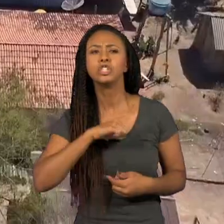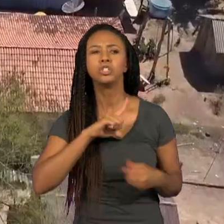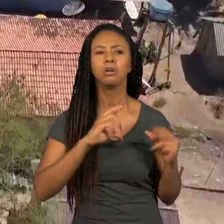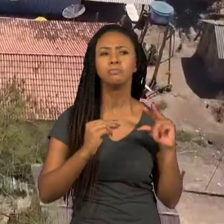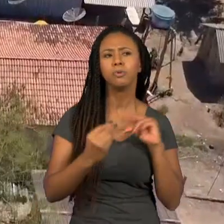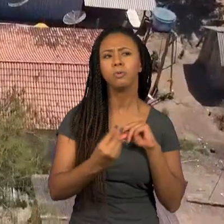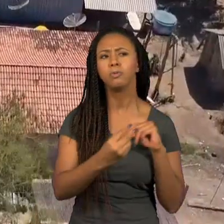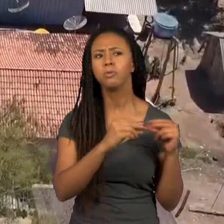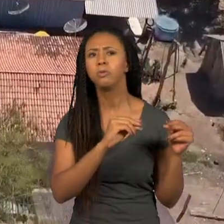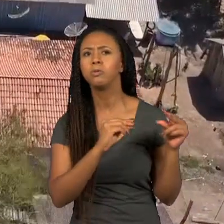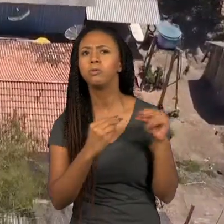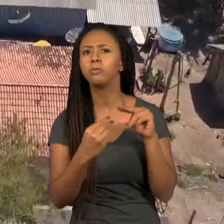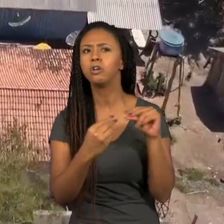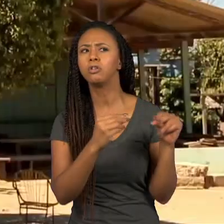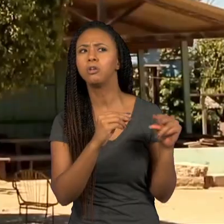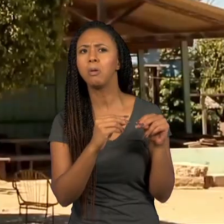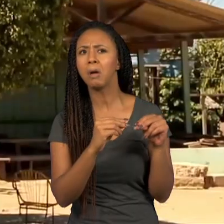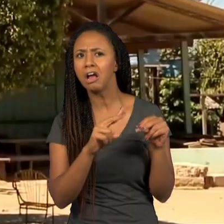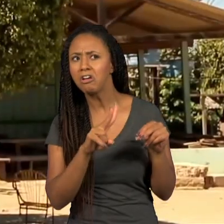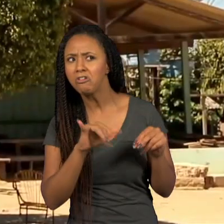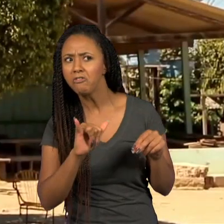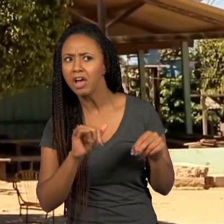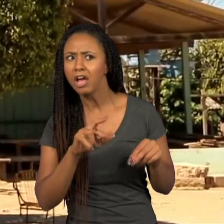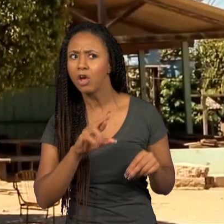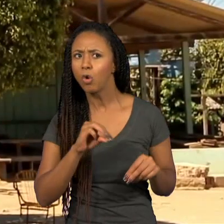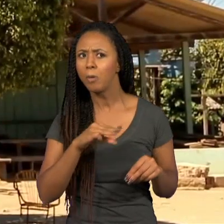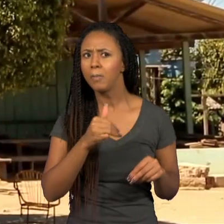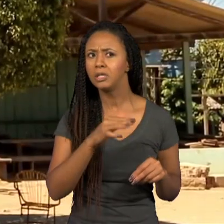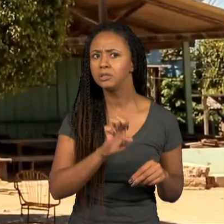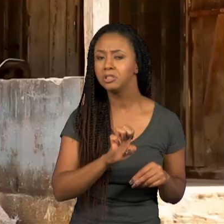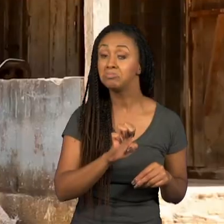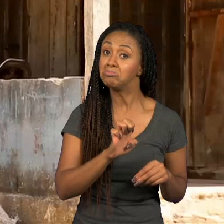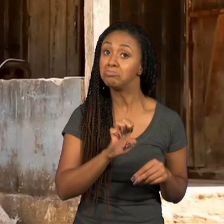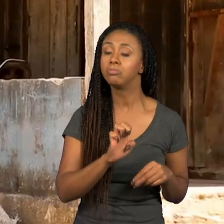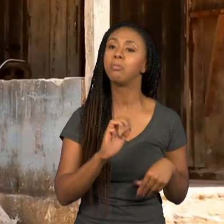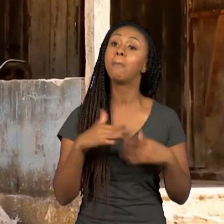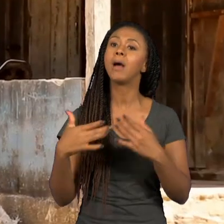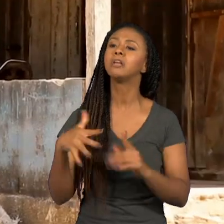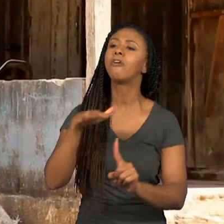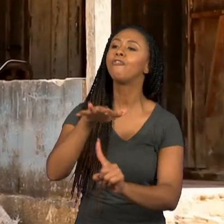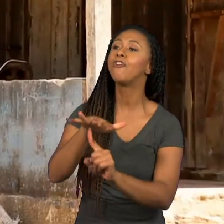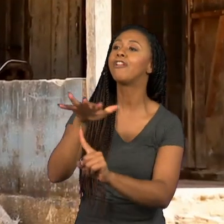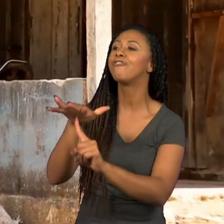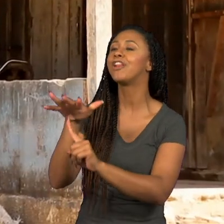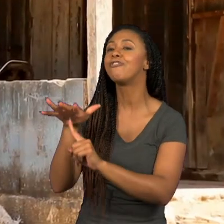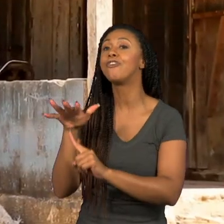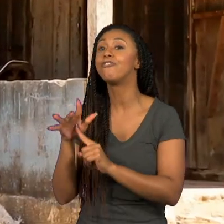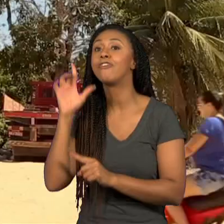ROMANCE.' E DA FEIRA DO DOMINGO ME TRAZIAM CONSPIRANTES PARA QUE OS LESSE E EXPLICASSE UM